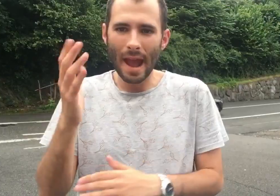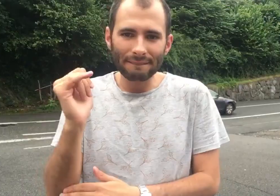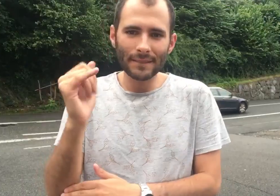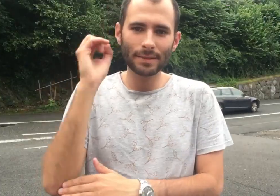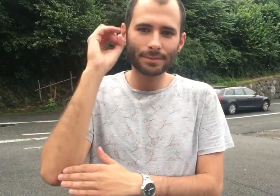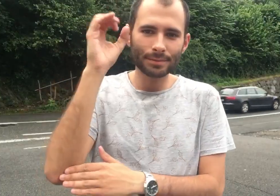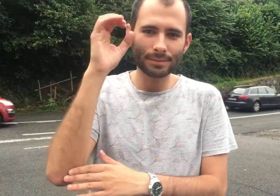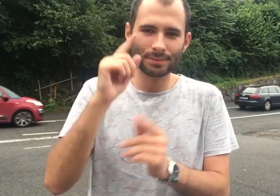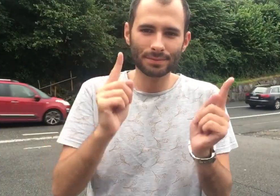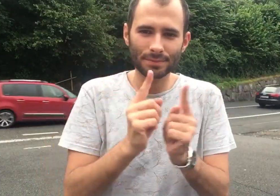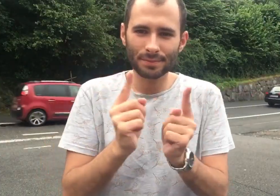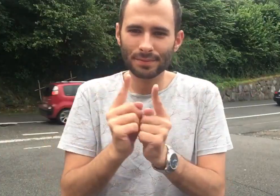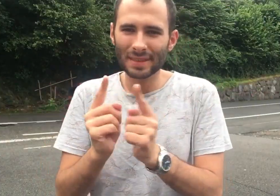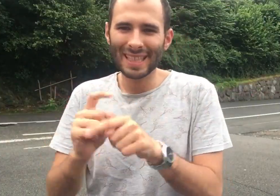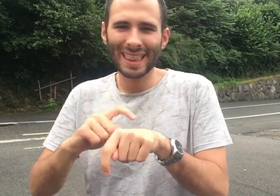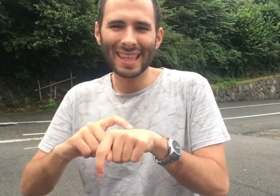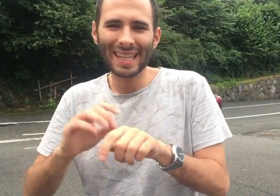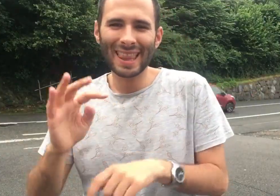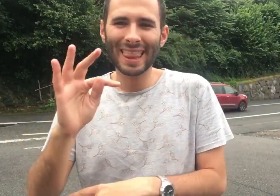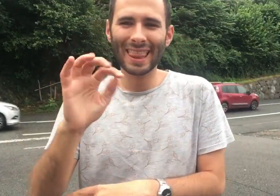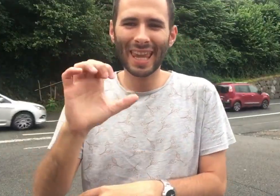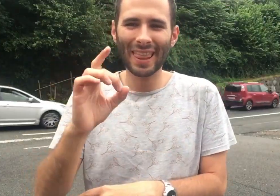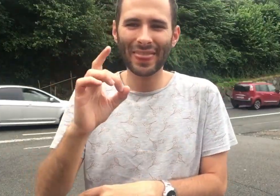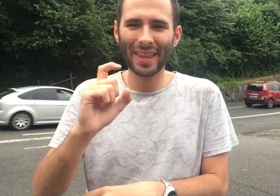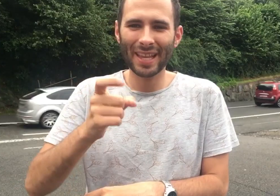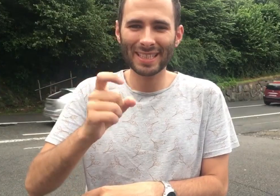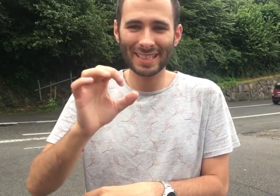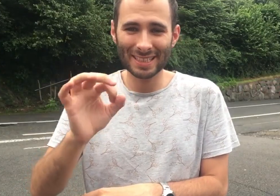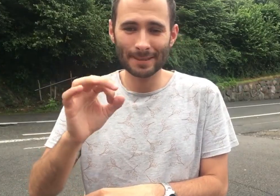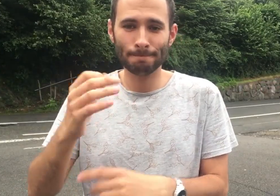En el Aniversario se organizarán minicharlas al estilo TEDx,